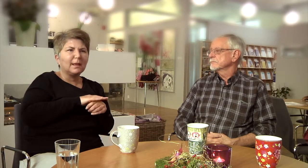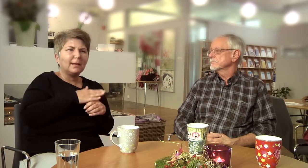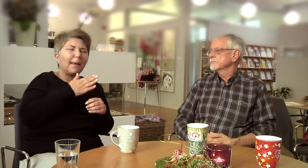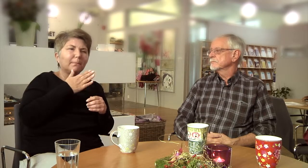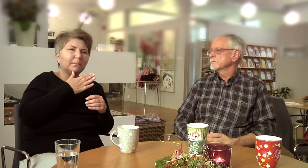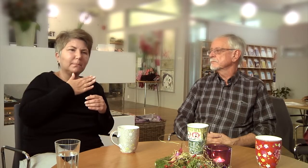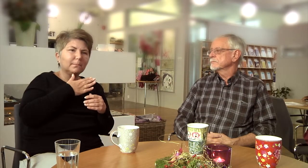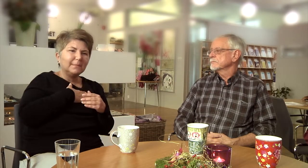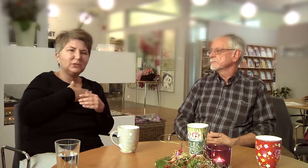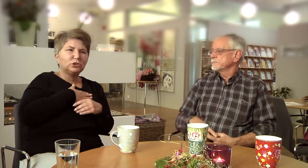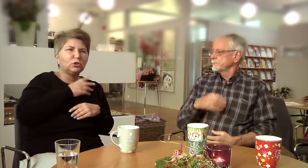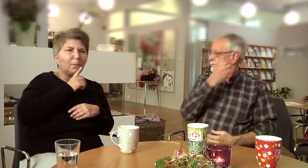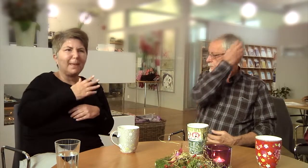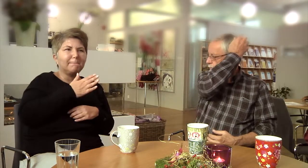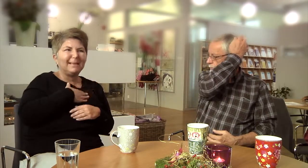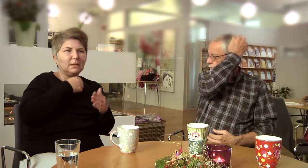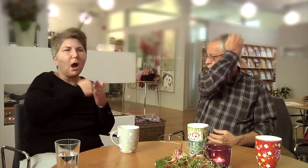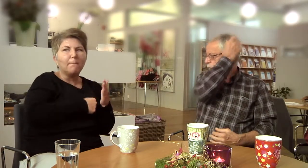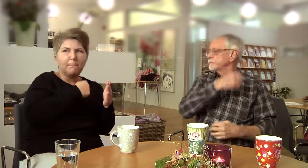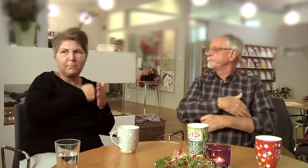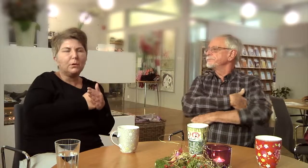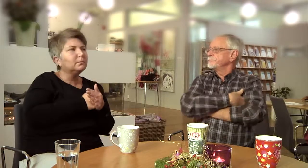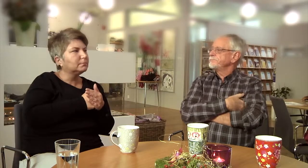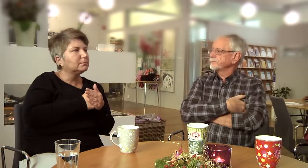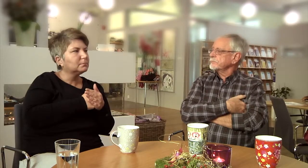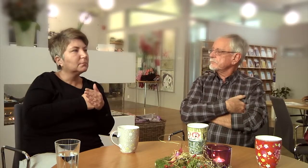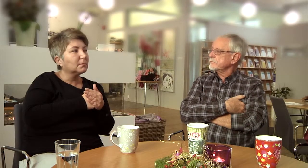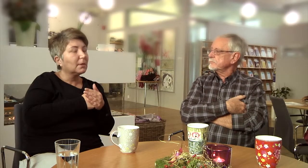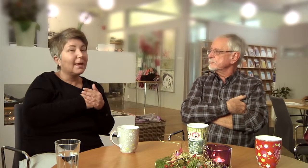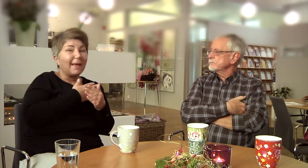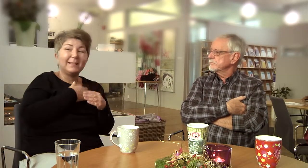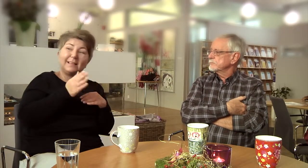Da jeg ble voksen har jeg følt at min sykdom er min kamp.